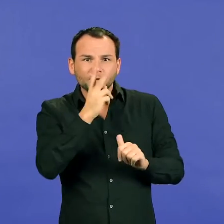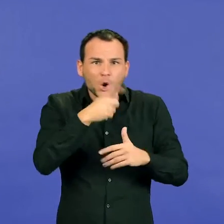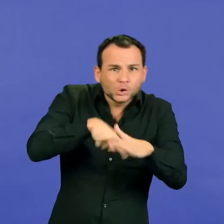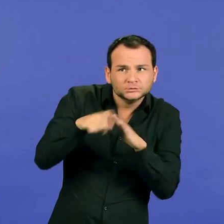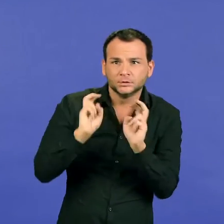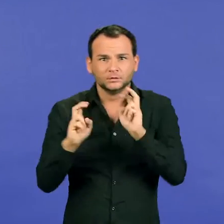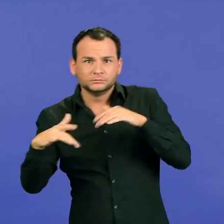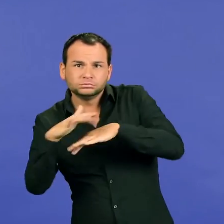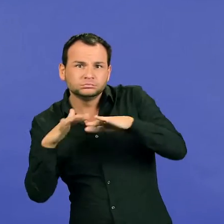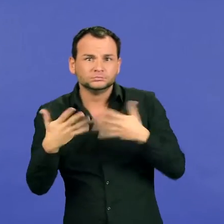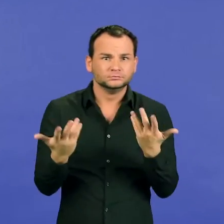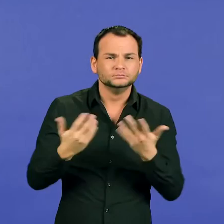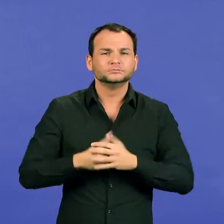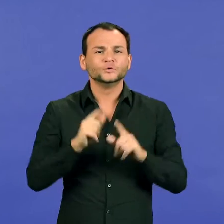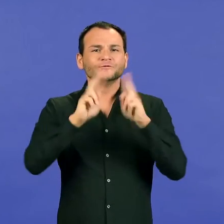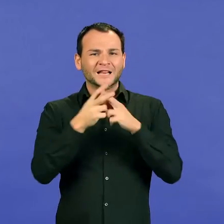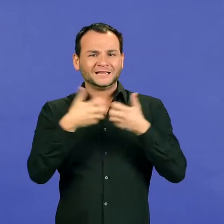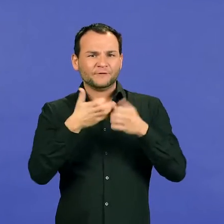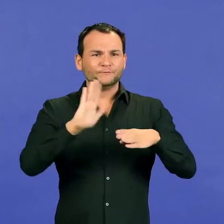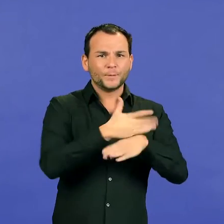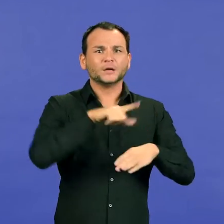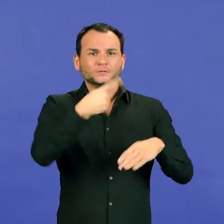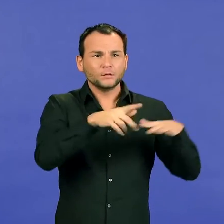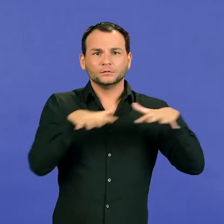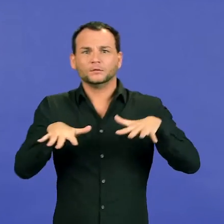in der Nachkriegszeit zeigen und vieles mehr.